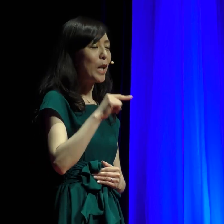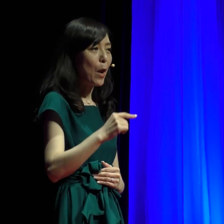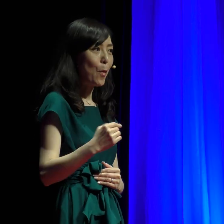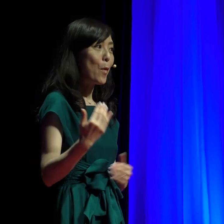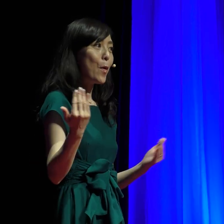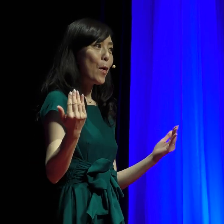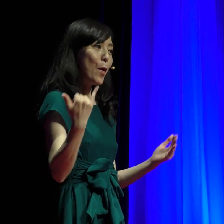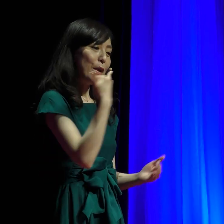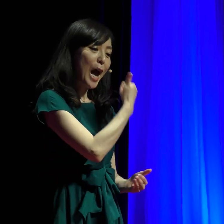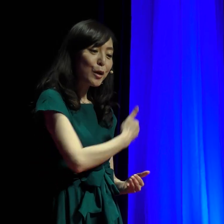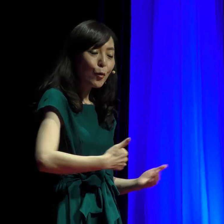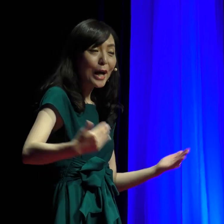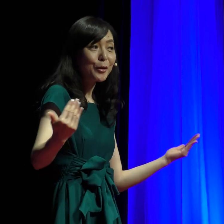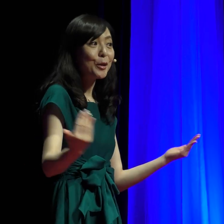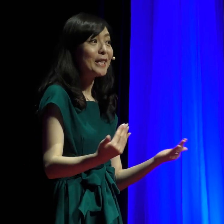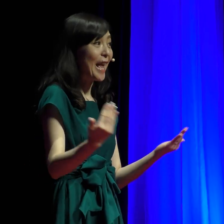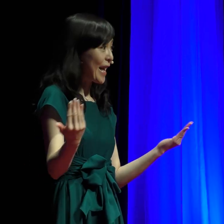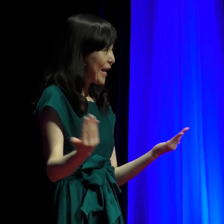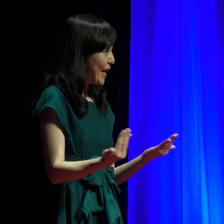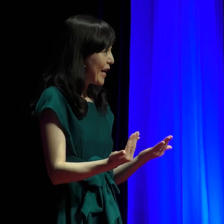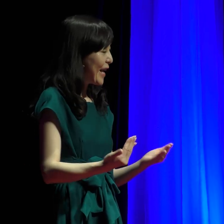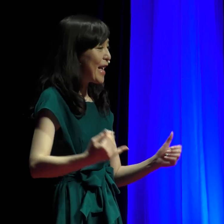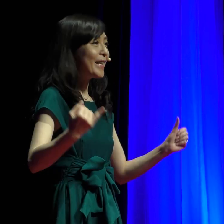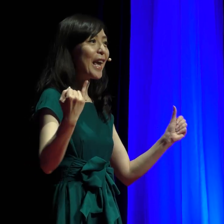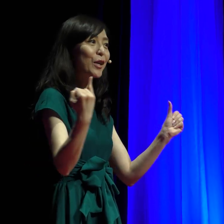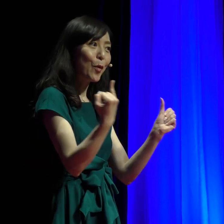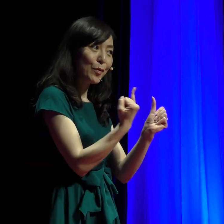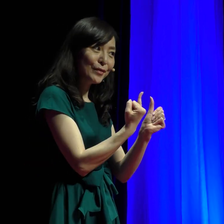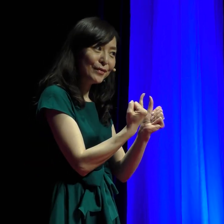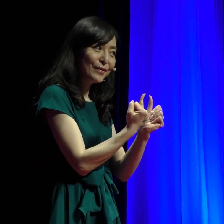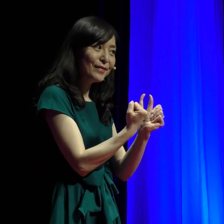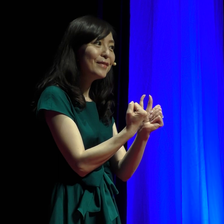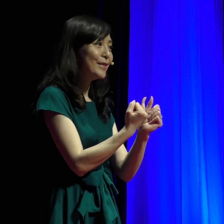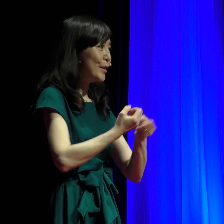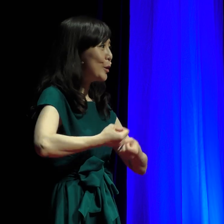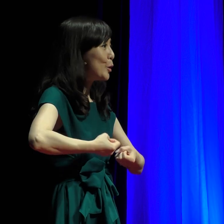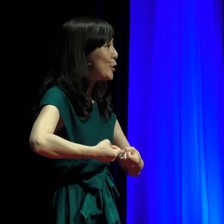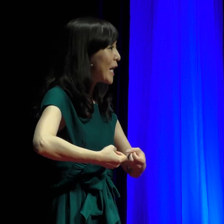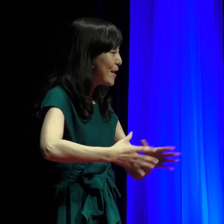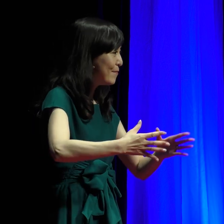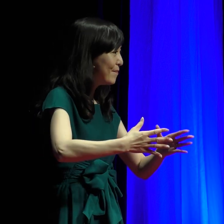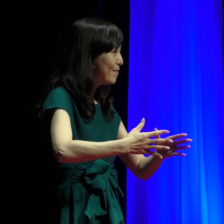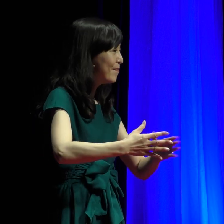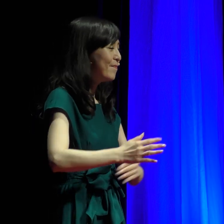Teniendo eso como trabajo de vida me casé, di a luz,